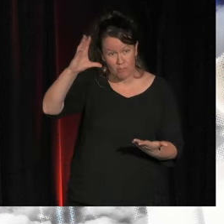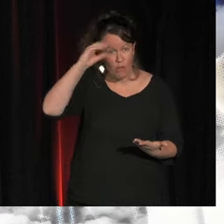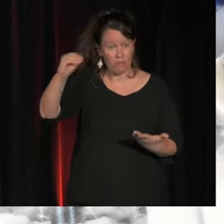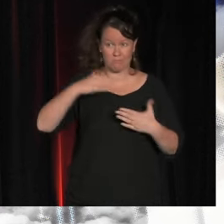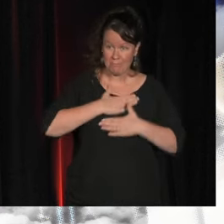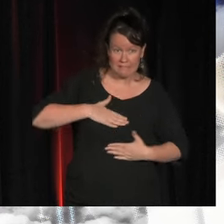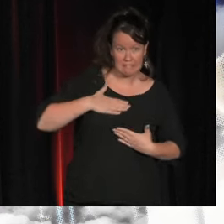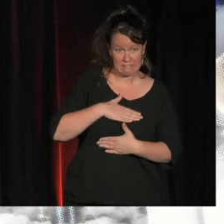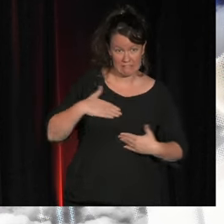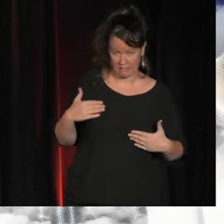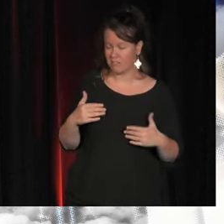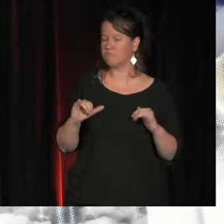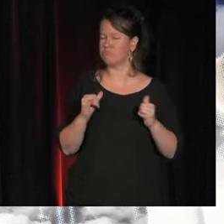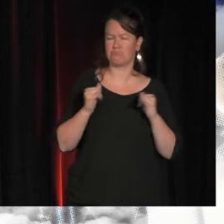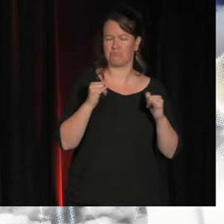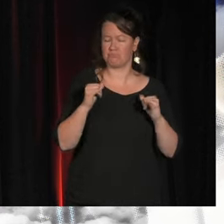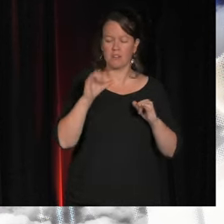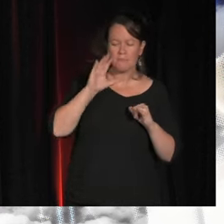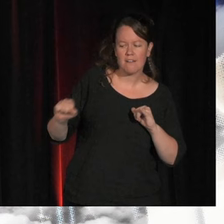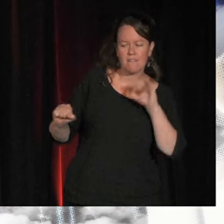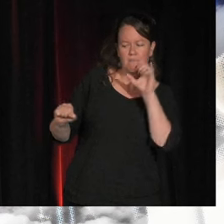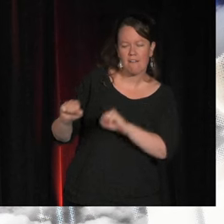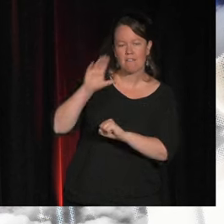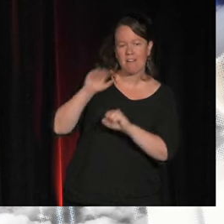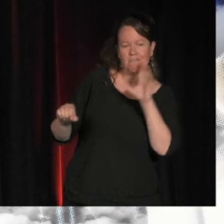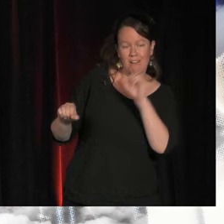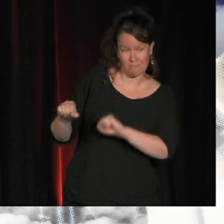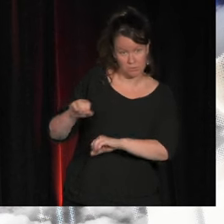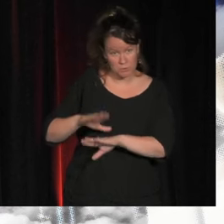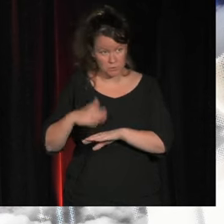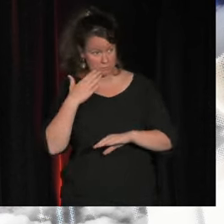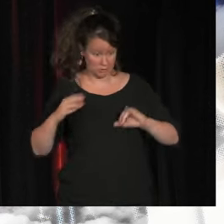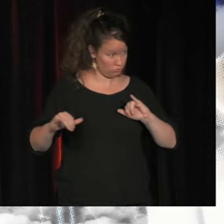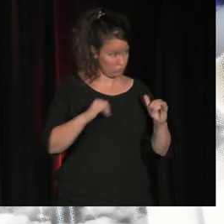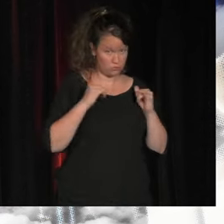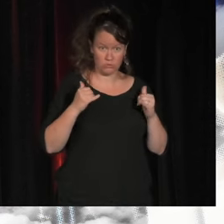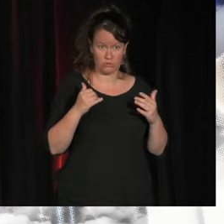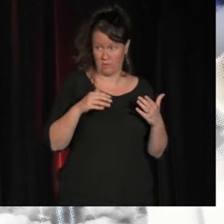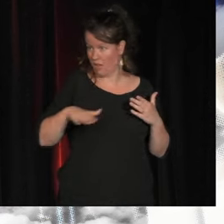et cette scène amateurs, s'ils ne peuvent pas en vivre ou jouer suffisamment à côté, ils vont trouver un boulot, ou ceux qui ne peuvent pas être coachs.